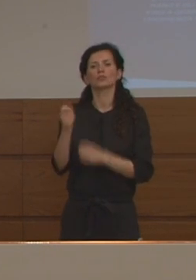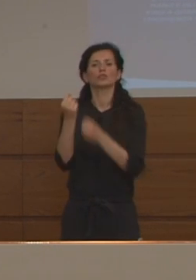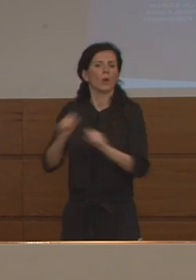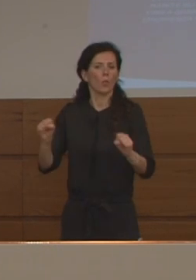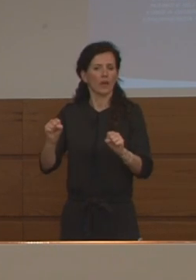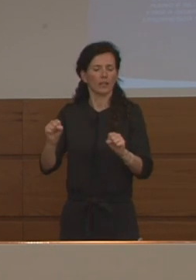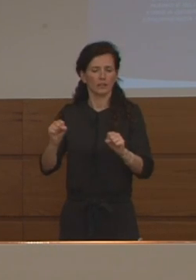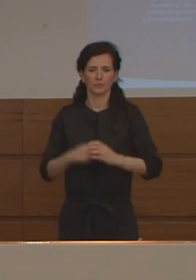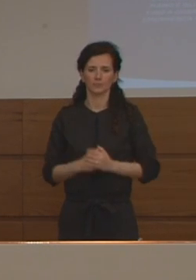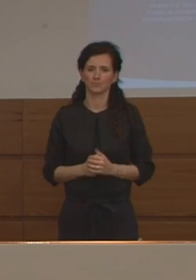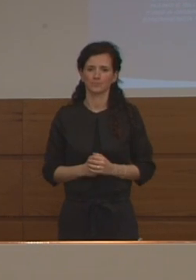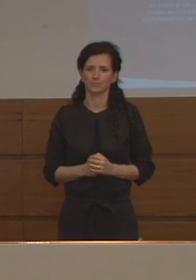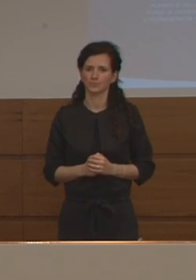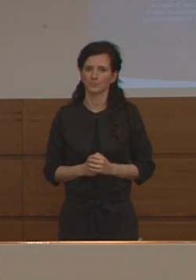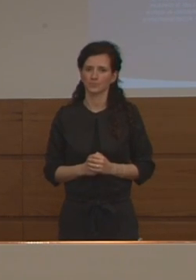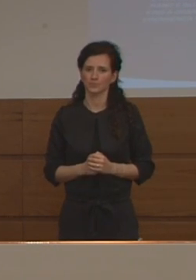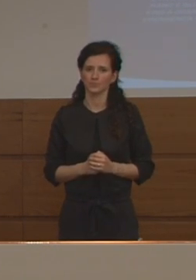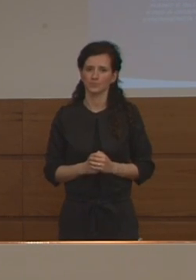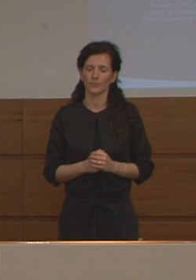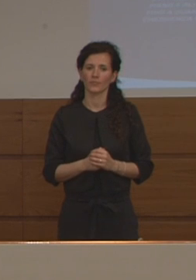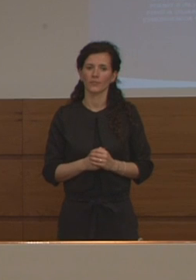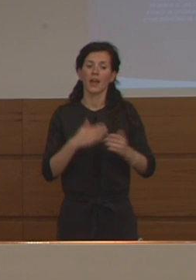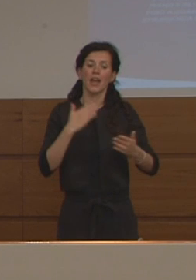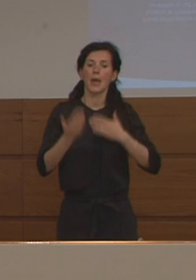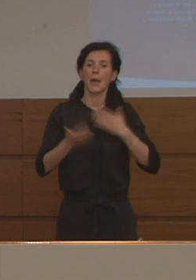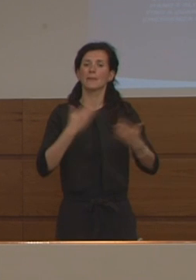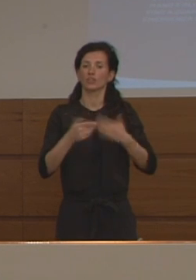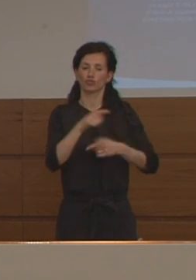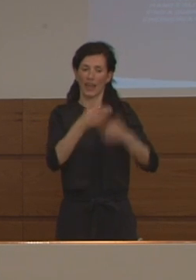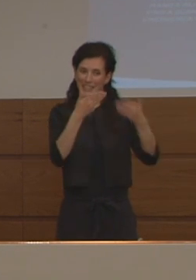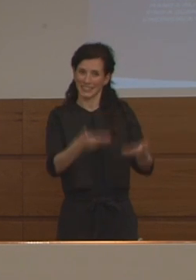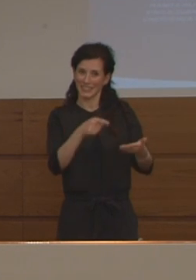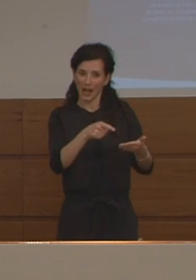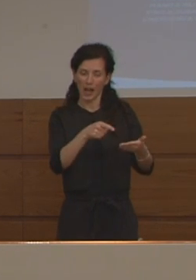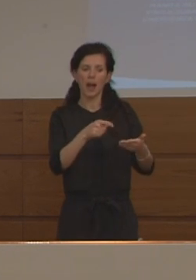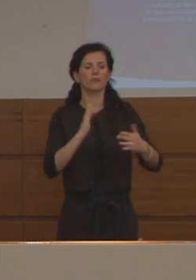Per quanto riguarda le forze in campo, voglio ricordare ancora una volta il